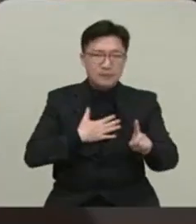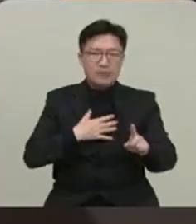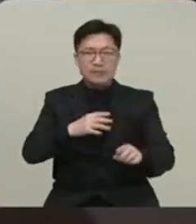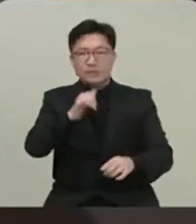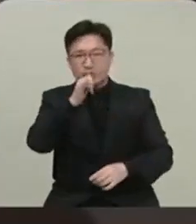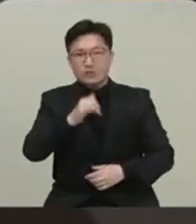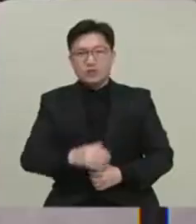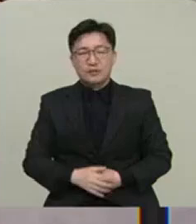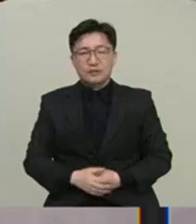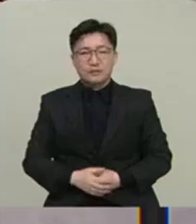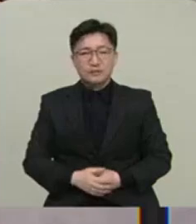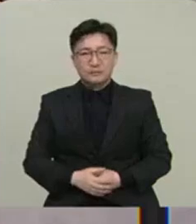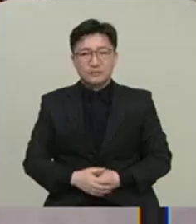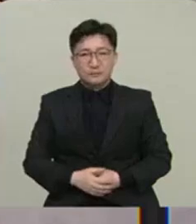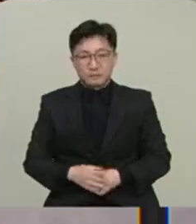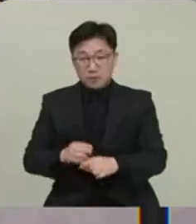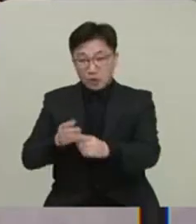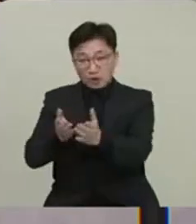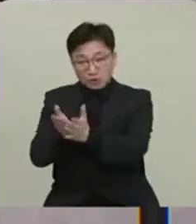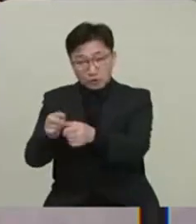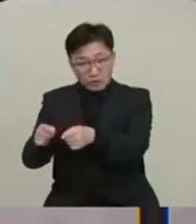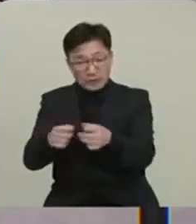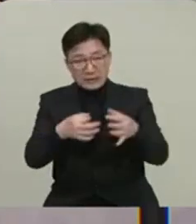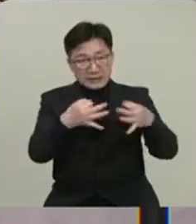김관영/전북도지사 : 군산시와 김제시 양쪽의 주장과 입장이 지나치게